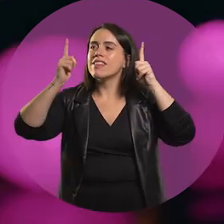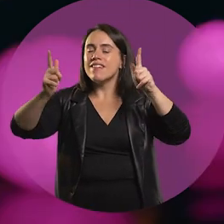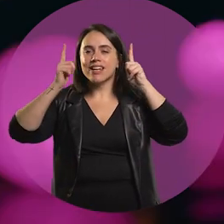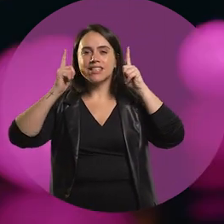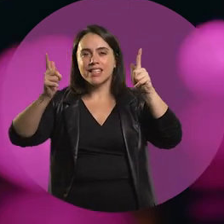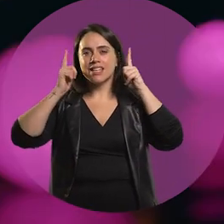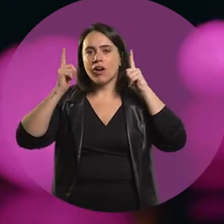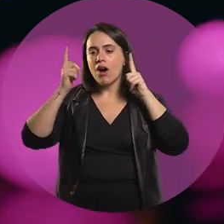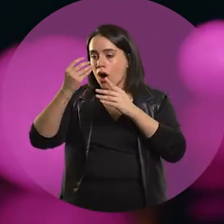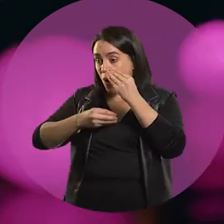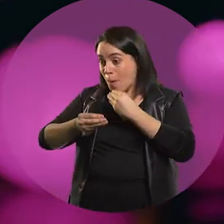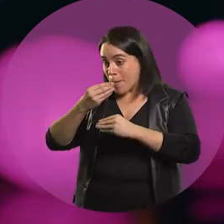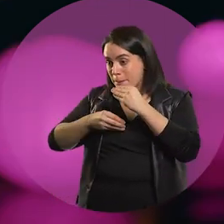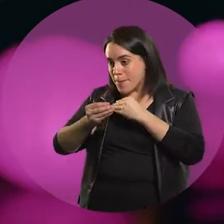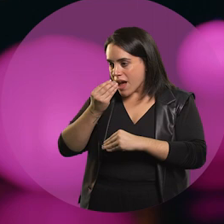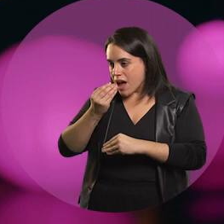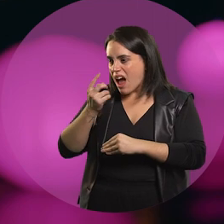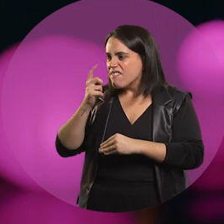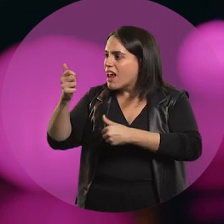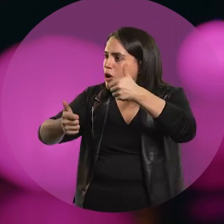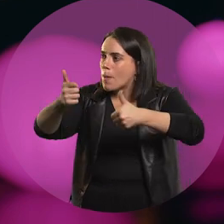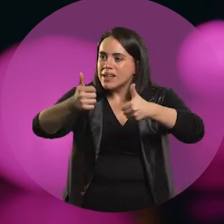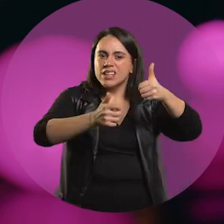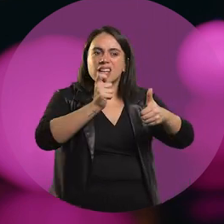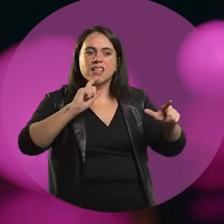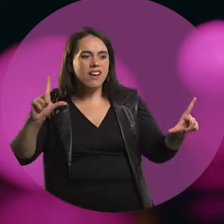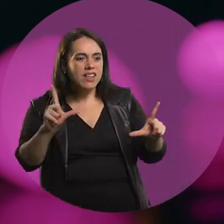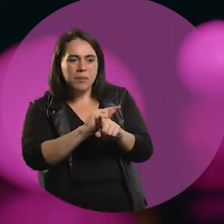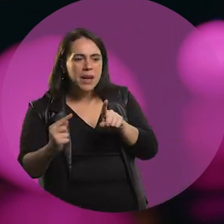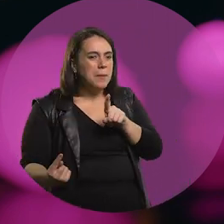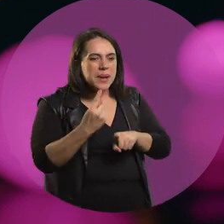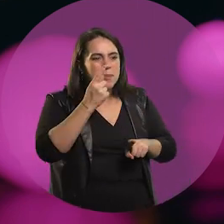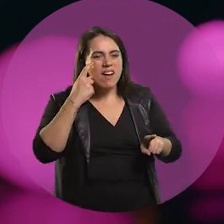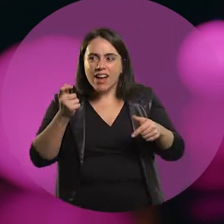No sé, comer era ver quién terminaba primero su polenta con queso,